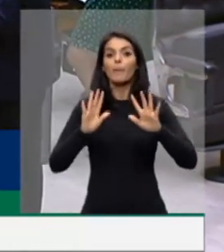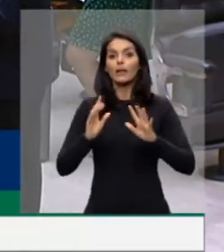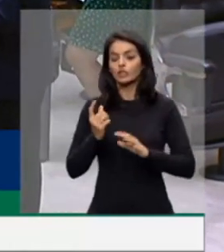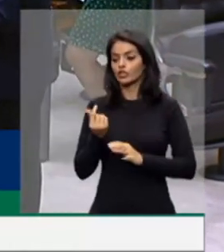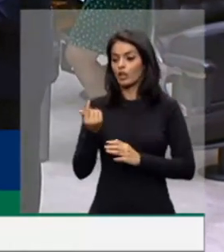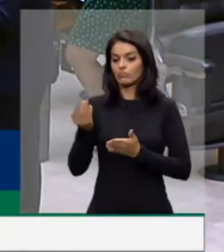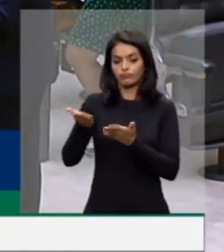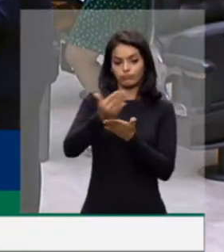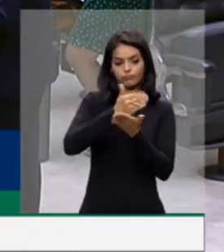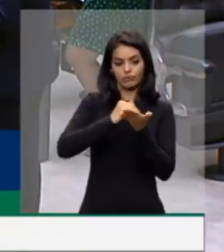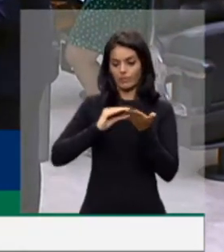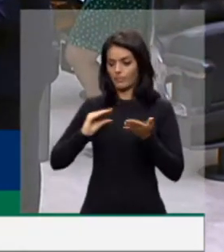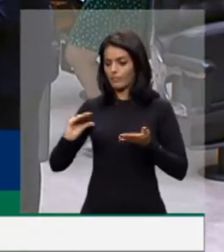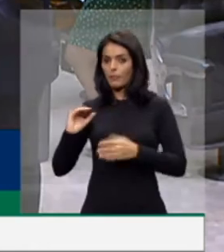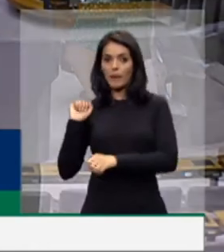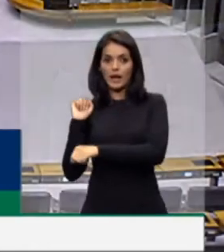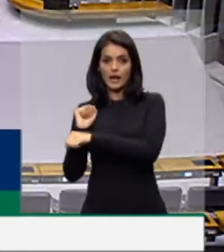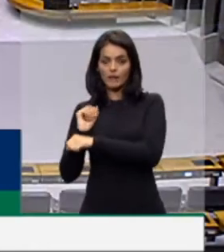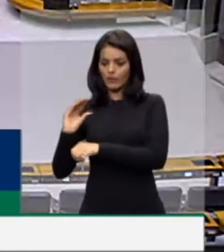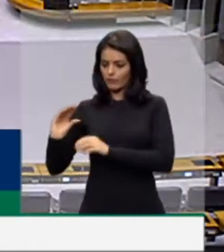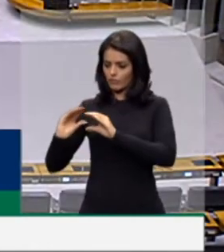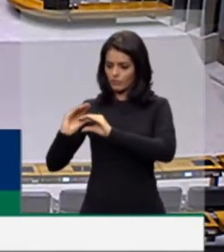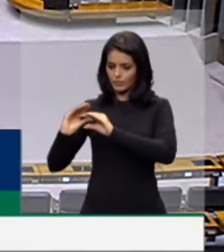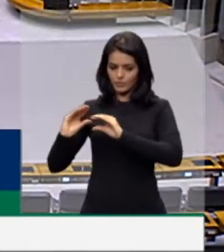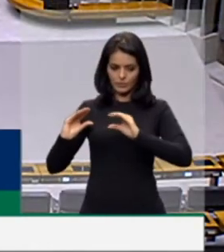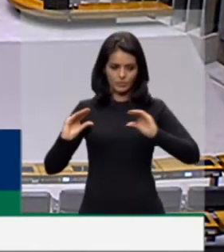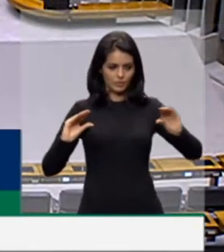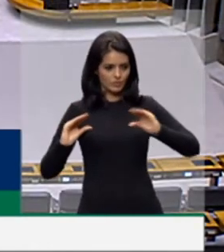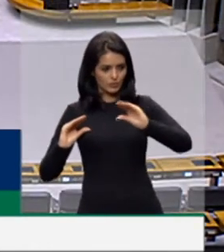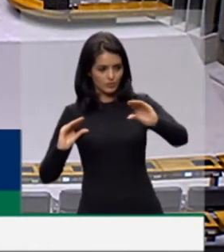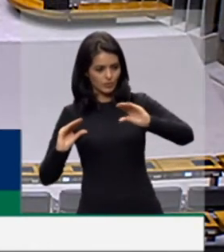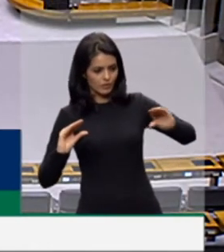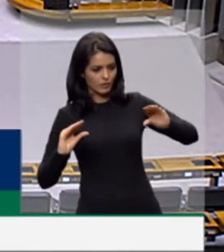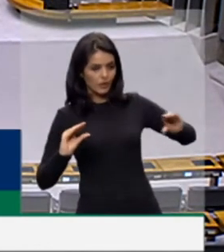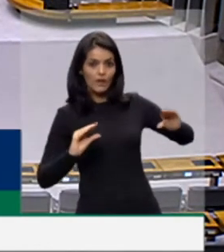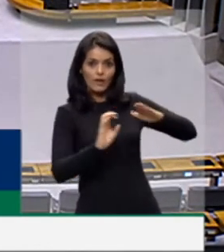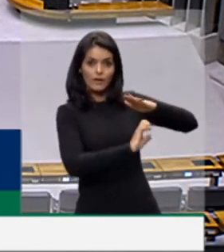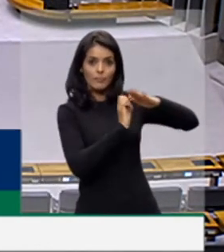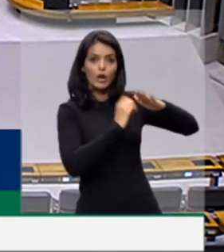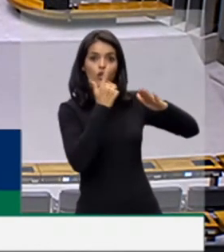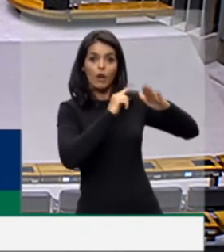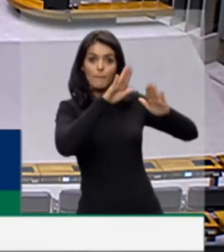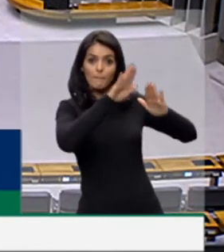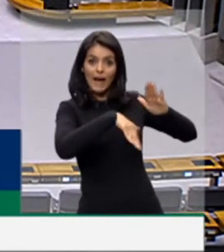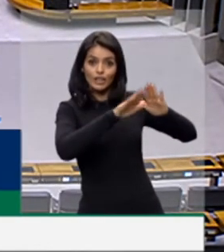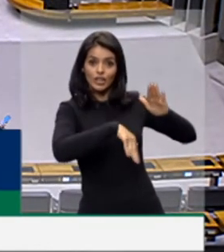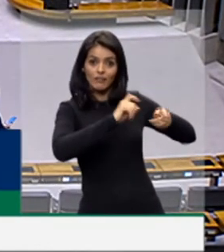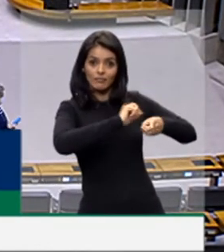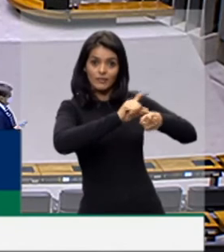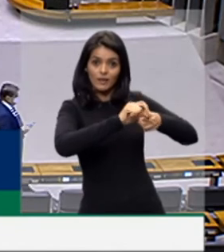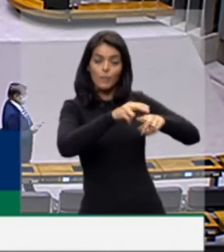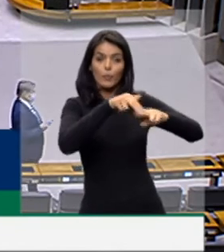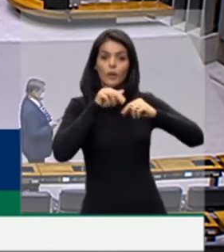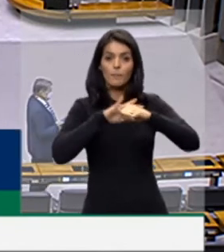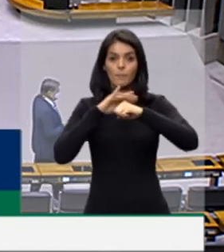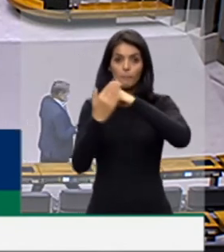GERAÇÃO DE ENERGIA LIMPA, NOVAS FONTES RENOVÁVEIS, TECNOLOGIAS NOVAS, SÓ QUE UMA PARTE DESSE DINHEIRO ESTÁ PARADO, ENTÃO VAI PEGAR PARTE DESSE DINHEIRO PARA TRANSFERIR PARA EMPRESAS PARA ELAS